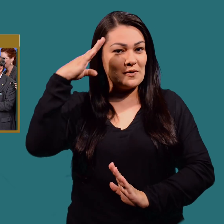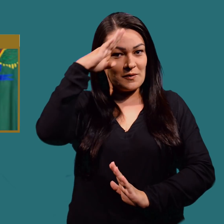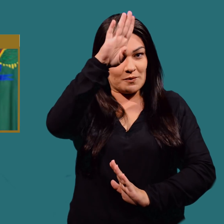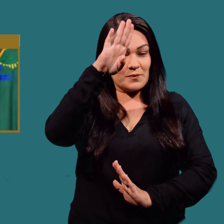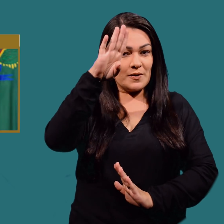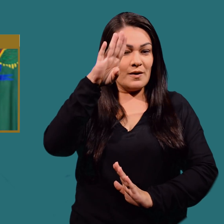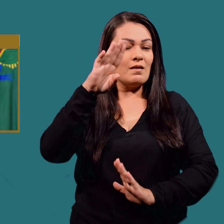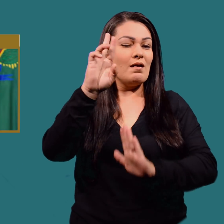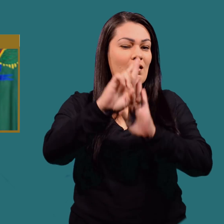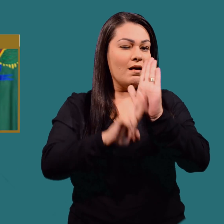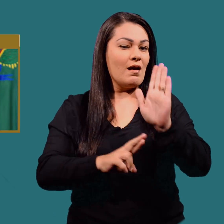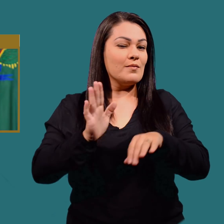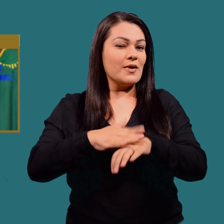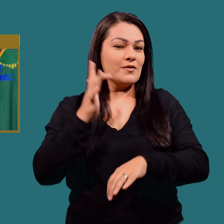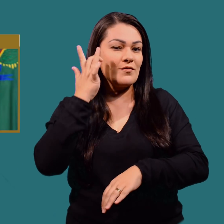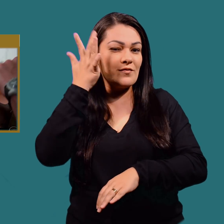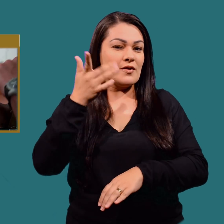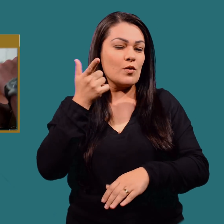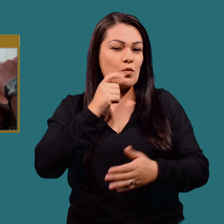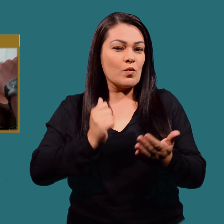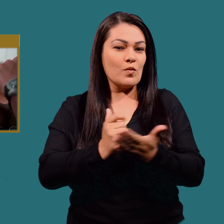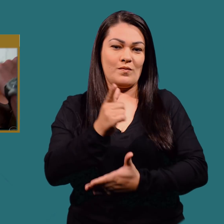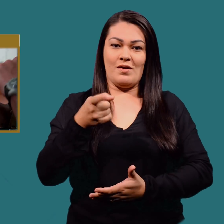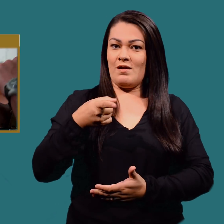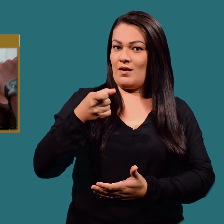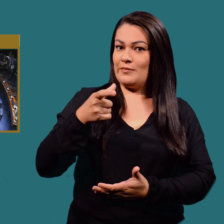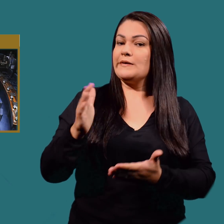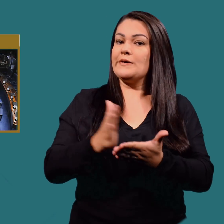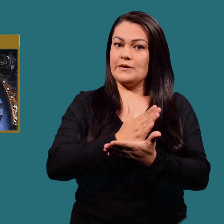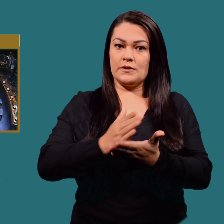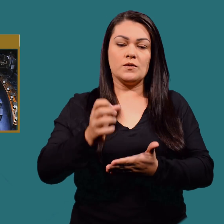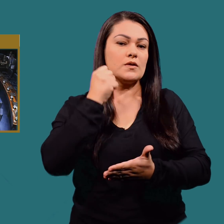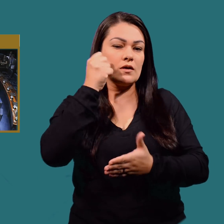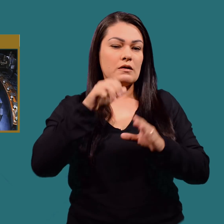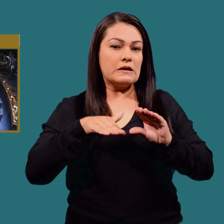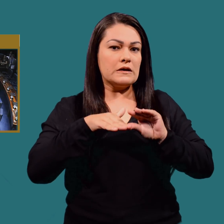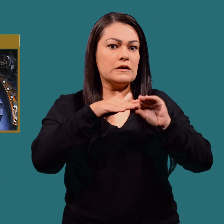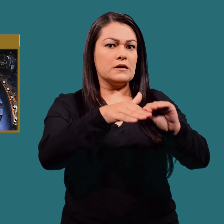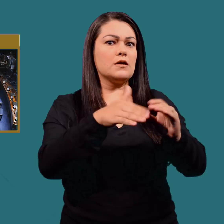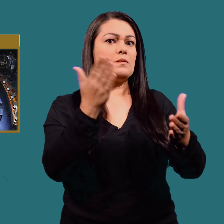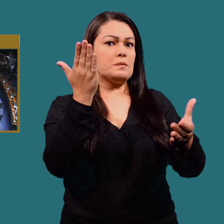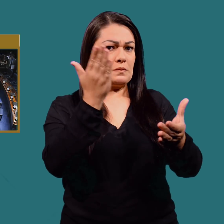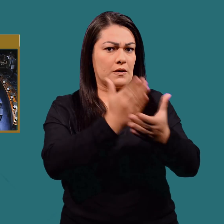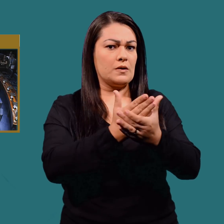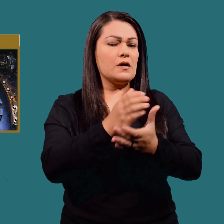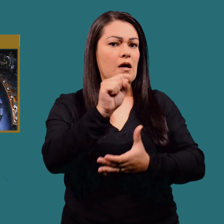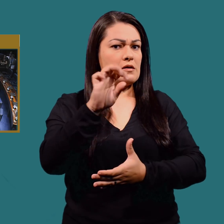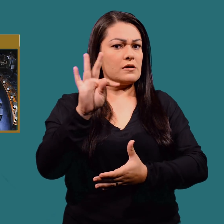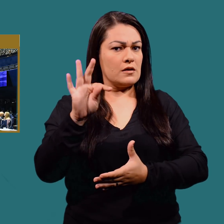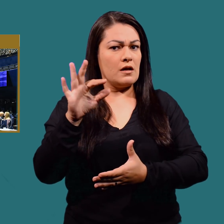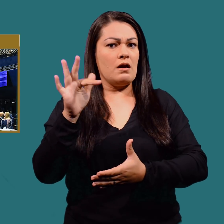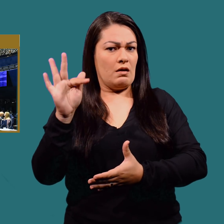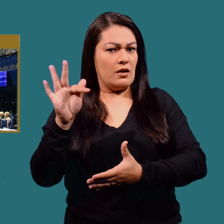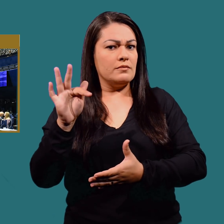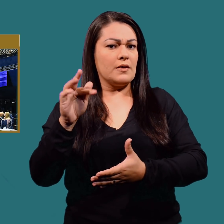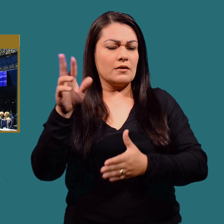que facilita o acesso ao porte de armas. Alguns senadores chegaram a entrar com ação no Supremo pedindo a revogação das novas regras.